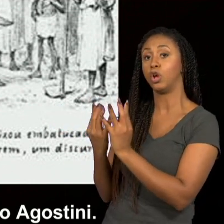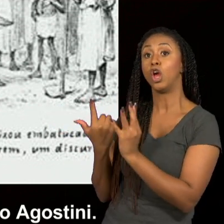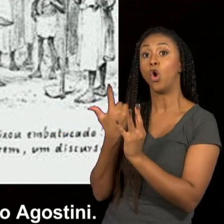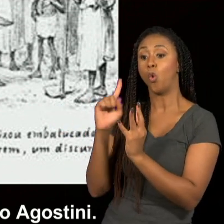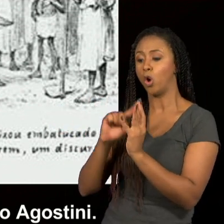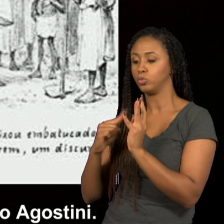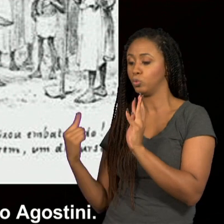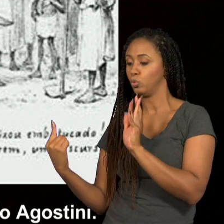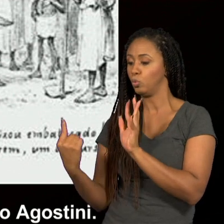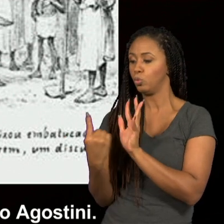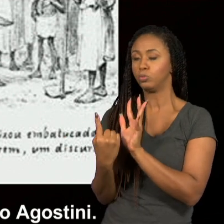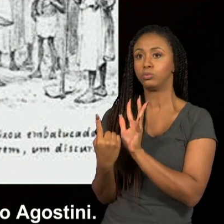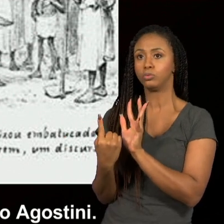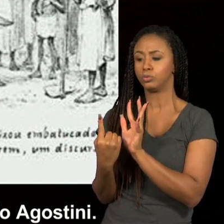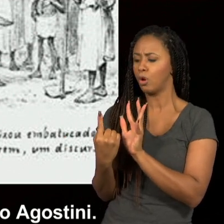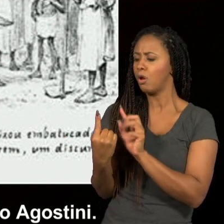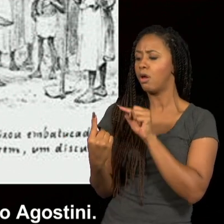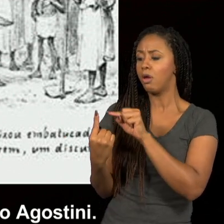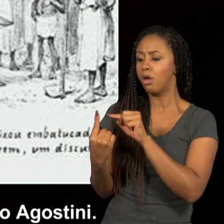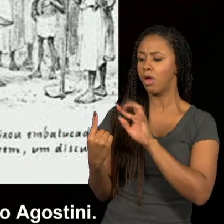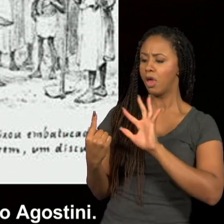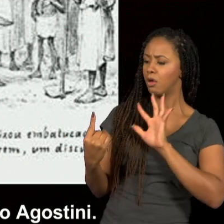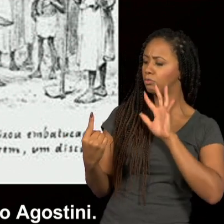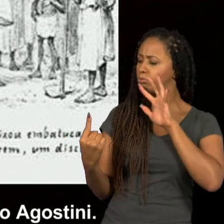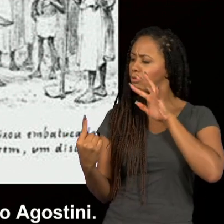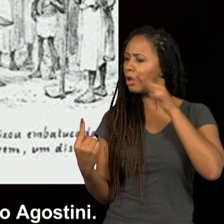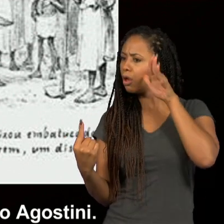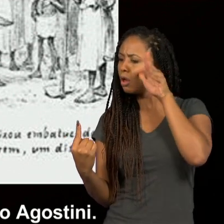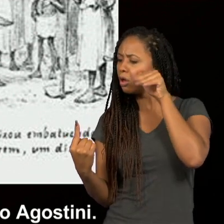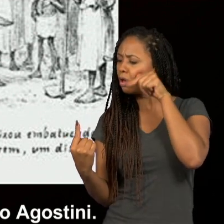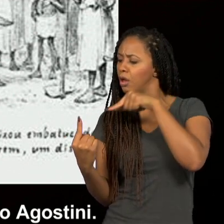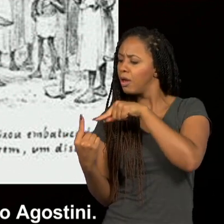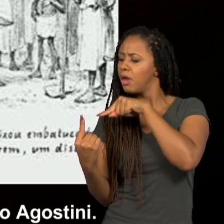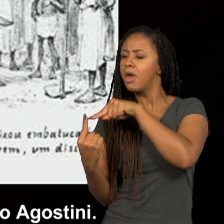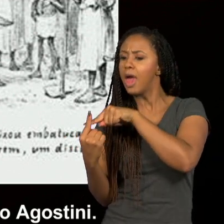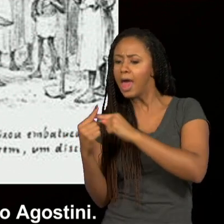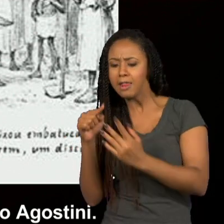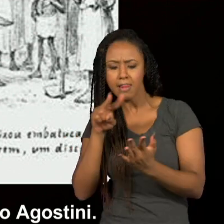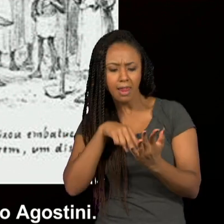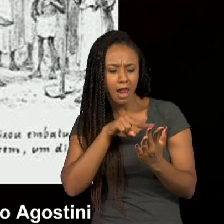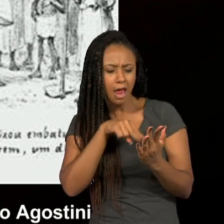RODA, ESTÃO OUVINDO O QUE ELE LÊ ALI. E AQUI A